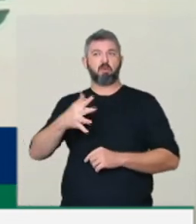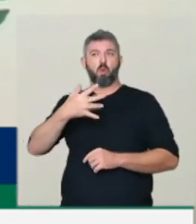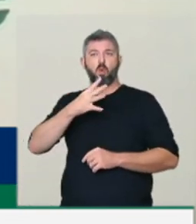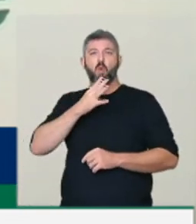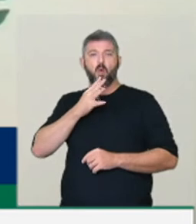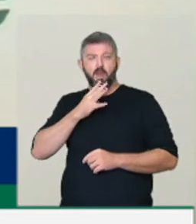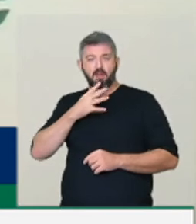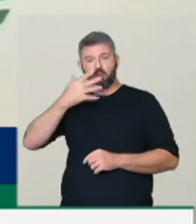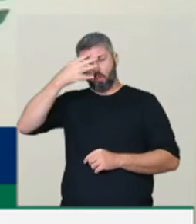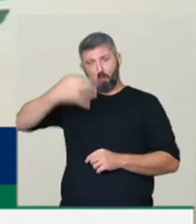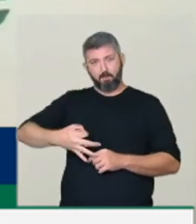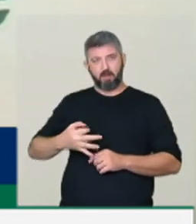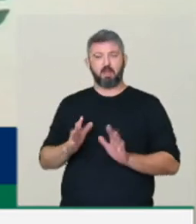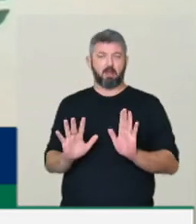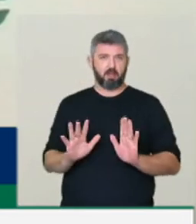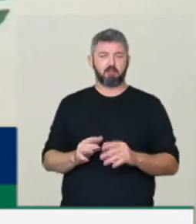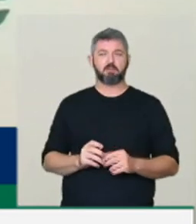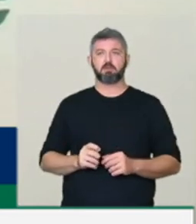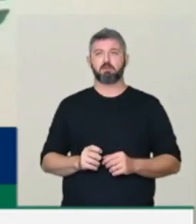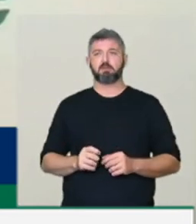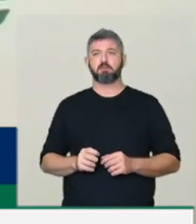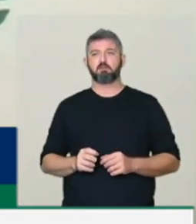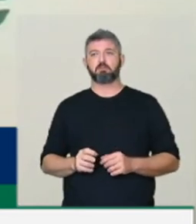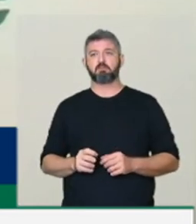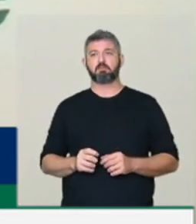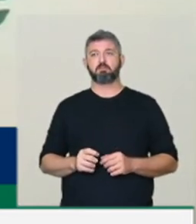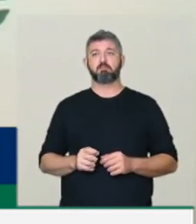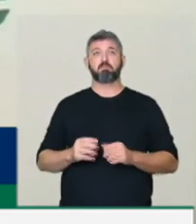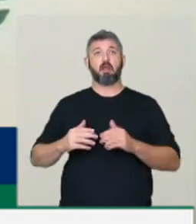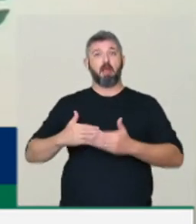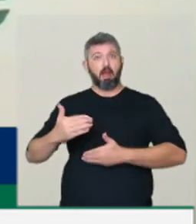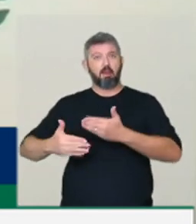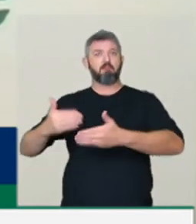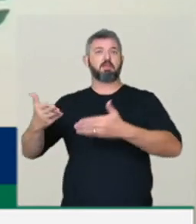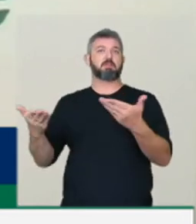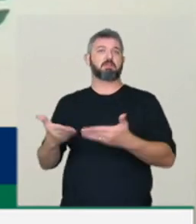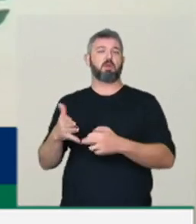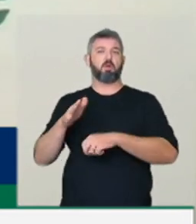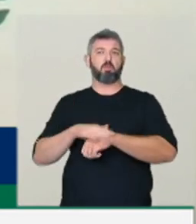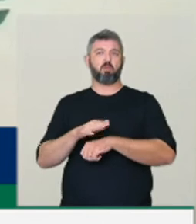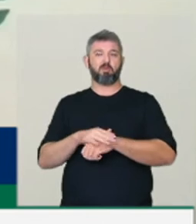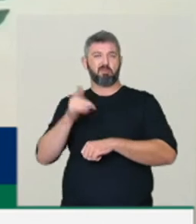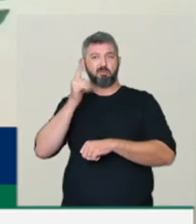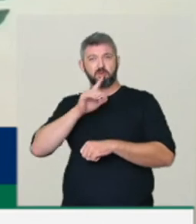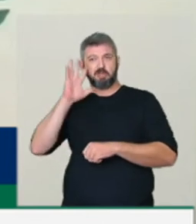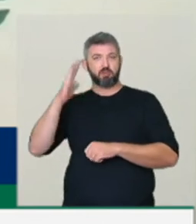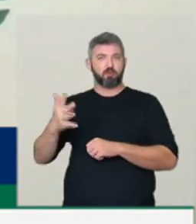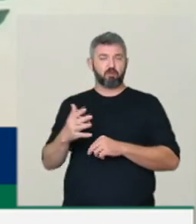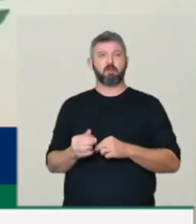LOGO, ELE QUE ENTENDE DAS NECESSIDADES AÍ QUE PODE AVANÇAR NESSE MOMENTO AÍ PARA AS PROVIDÊNCIAS QUE NÓS PRECISAMOS, NÓS ATRASAMOS NA